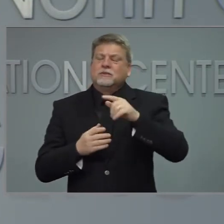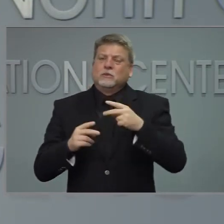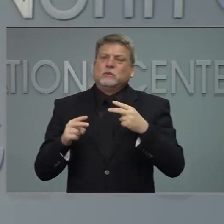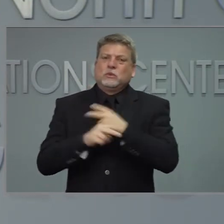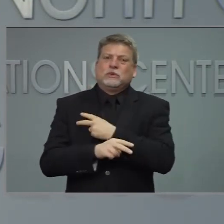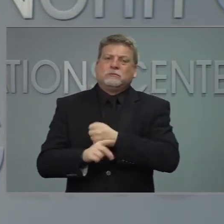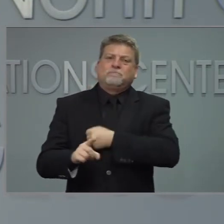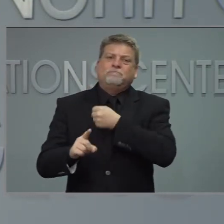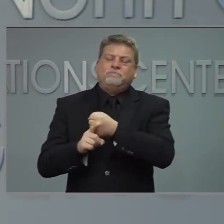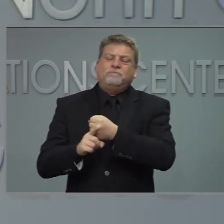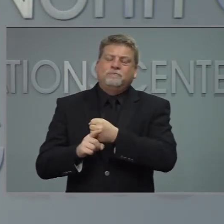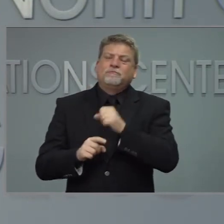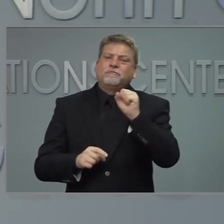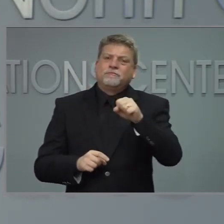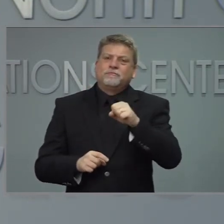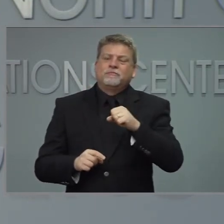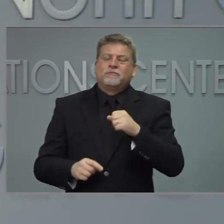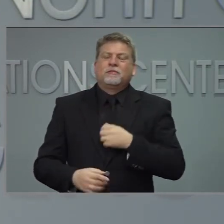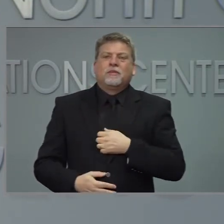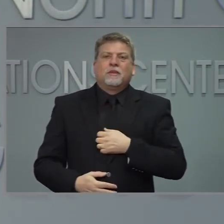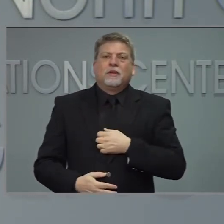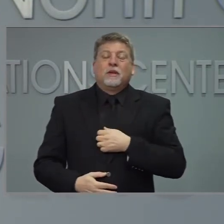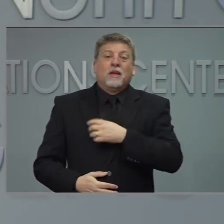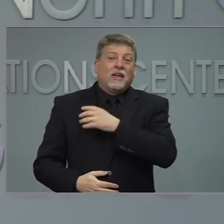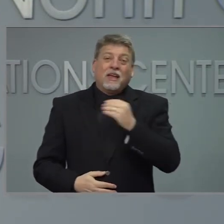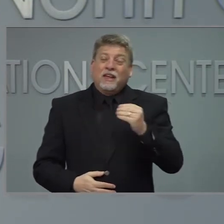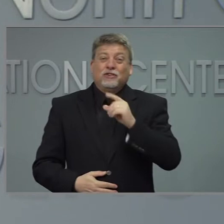realmente han sufrido consecuencias económicas.